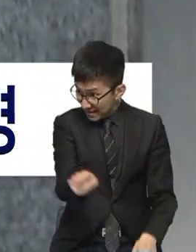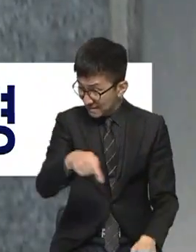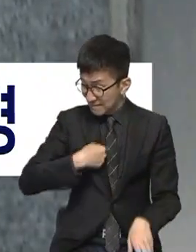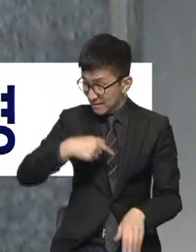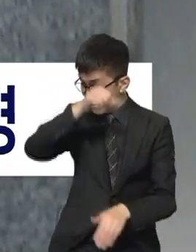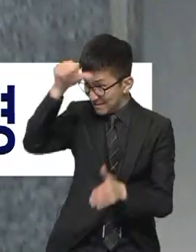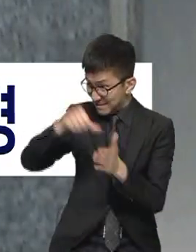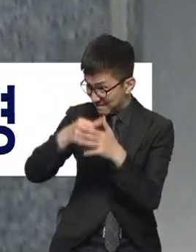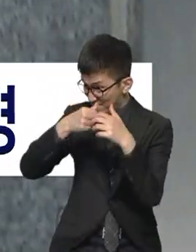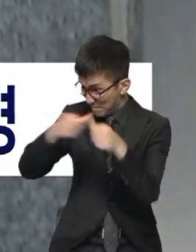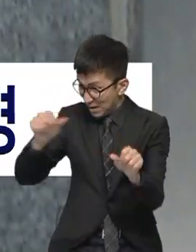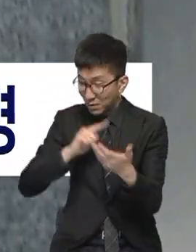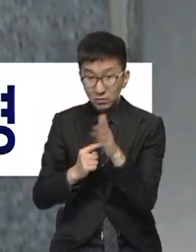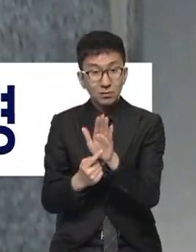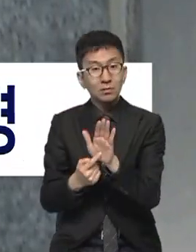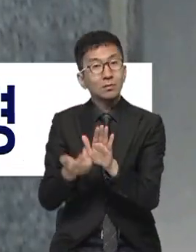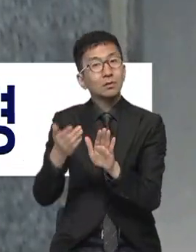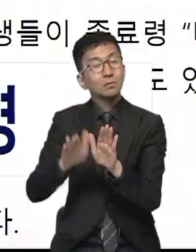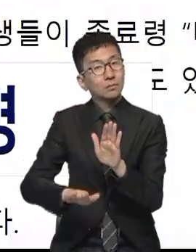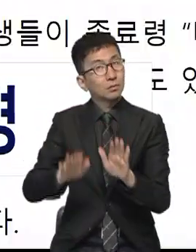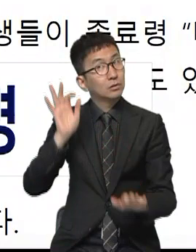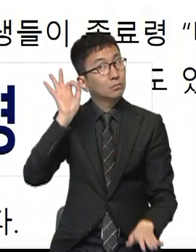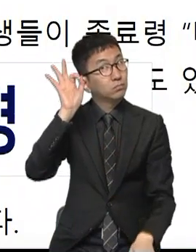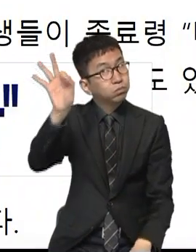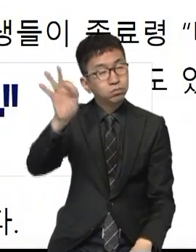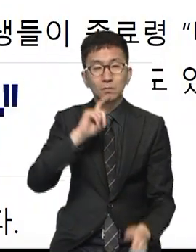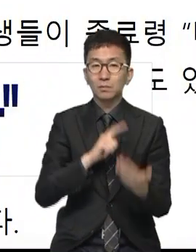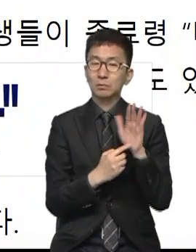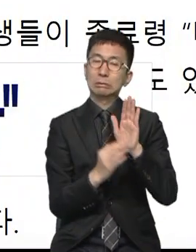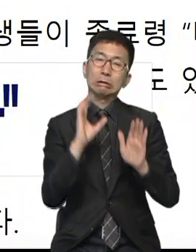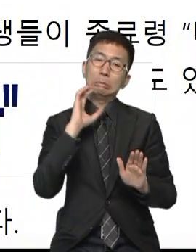찾아가 네 인생을 망가트려주겠다고 폭언한 것으로 알려졌는데 사건 열흘 만에